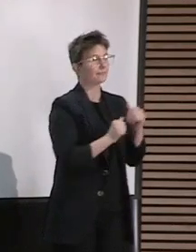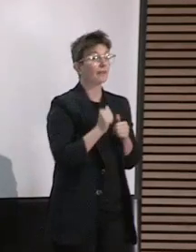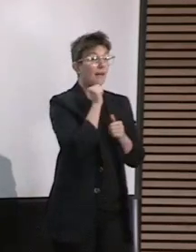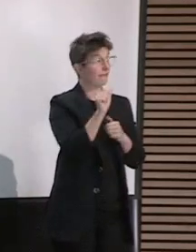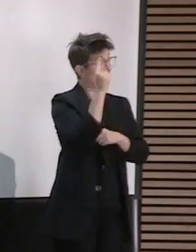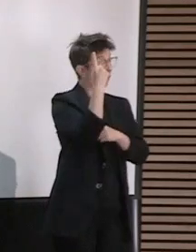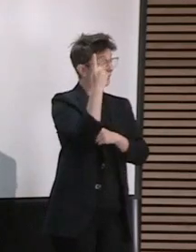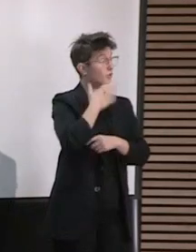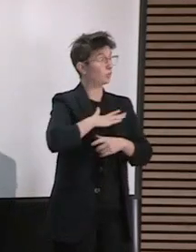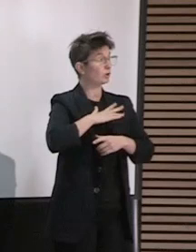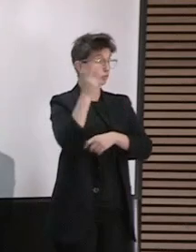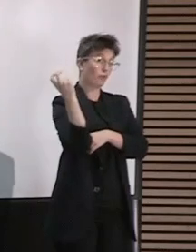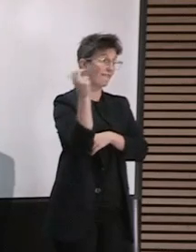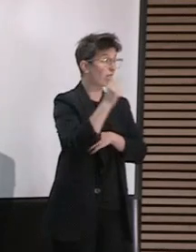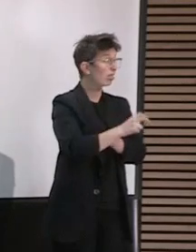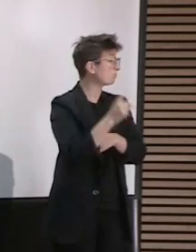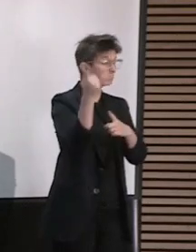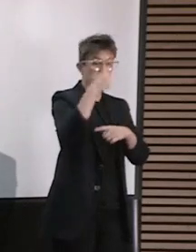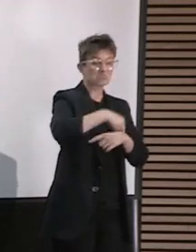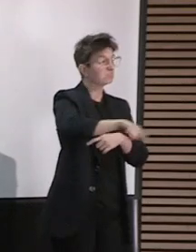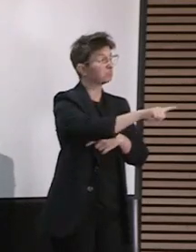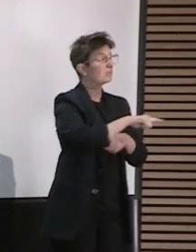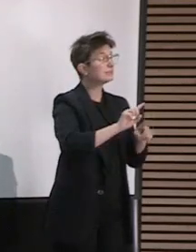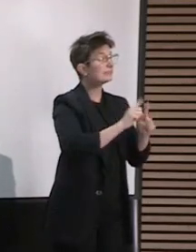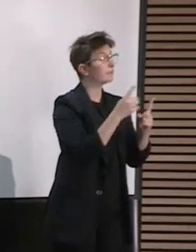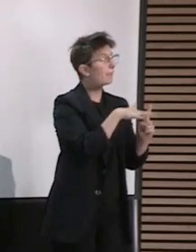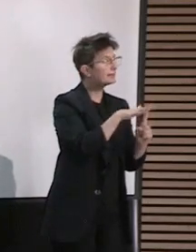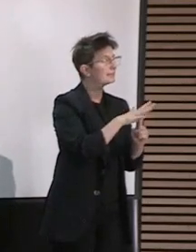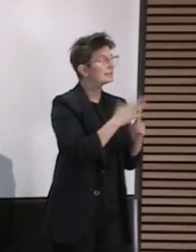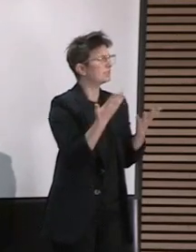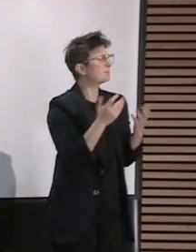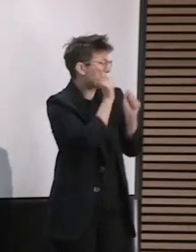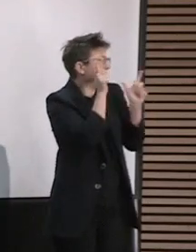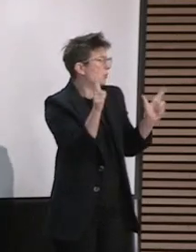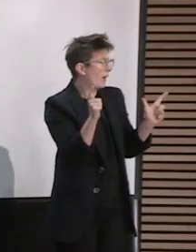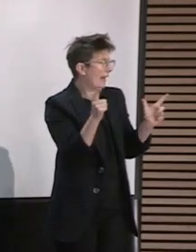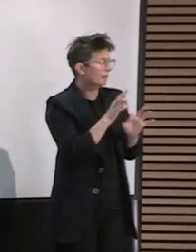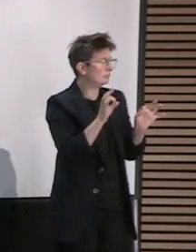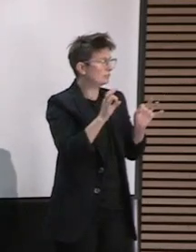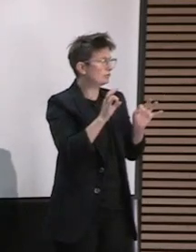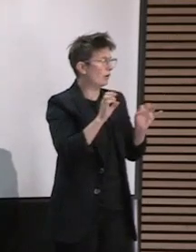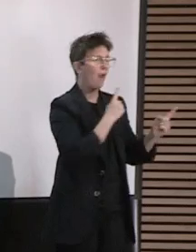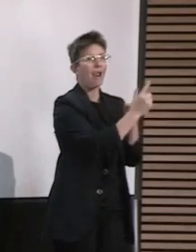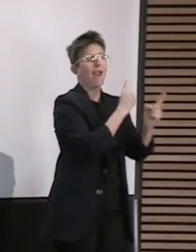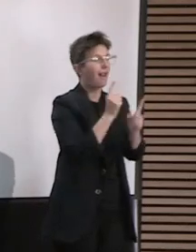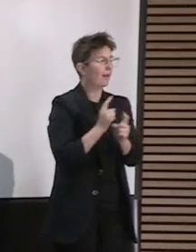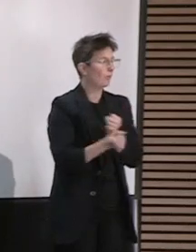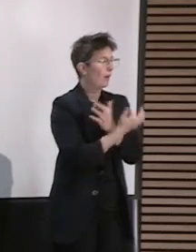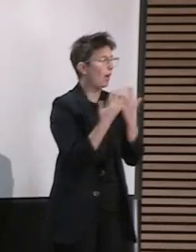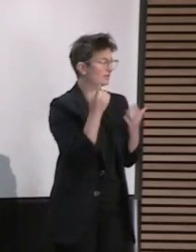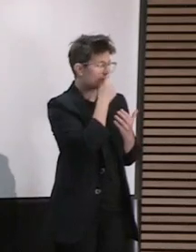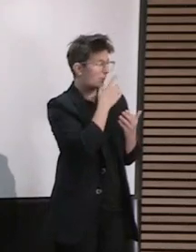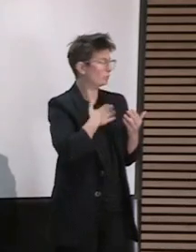mau taau e mohio ana mo nga